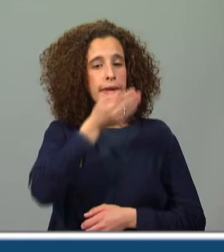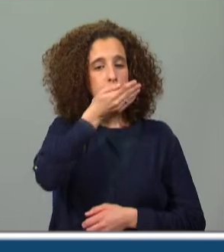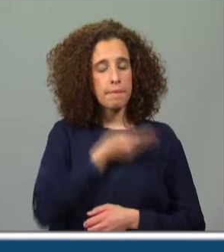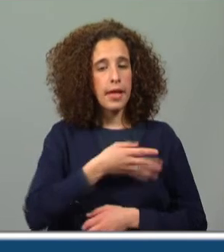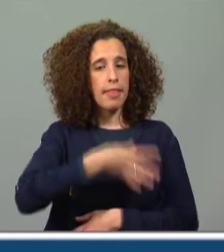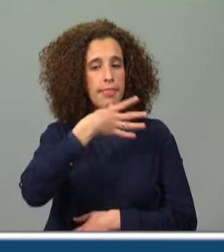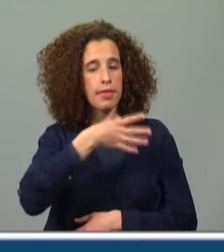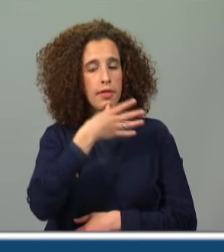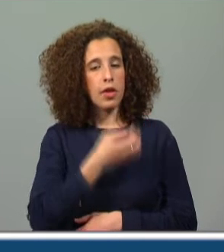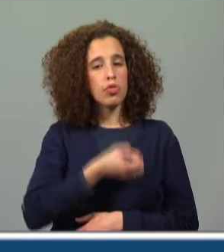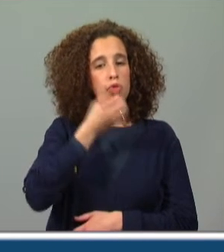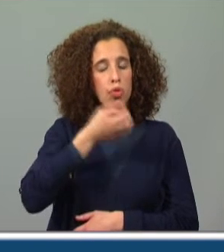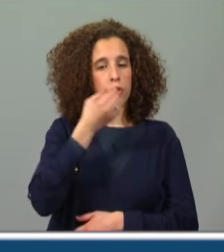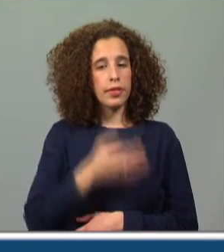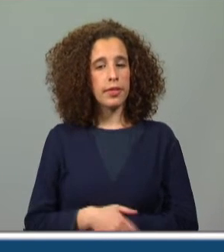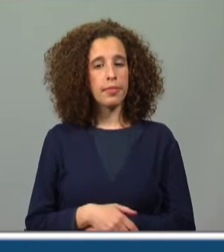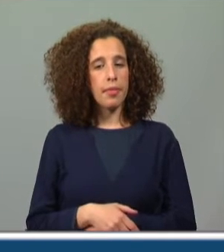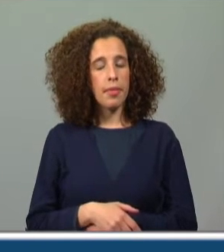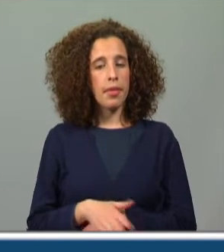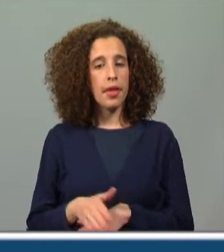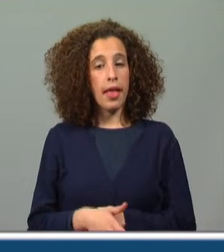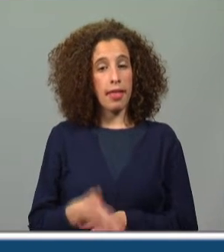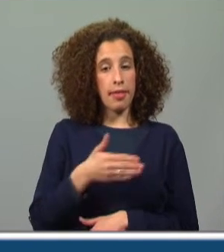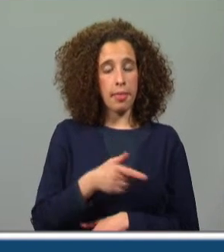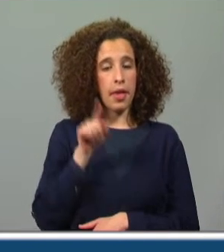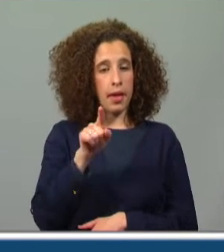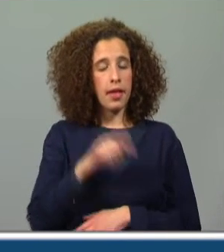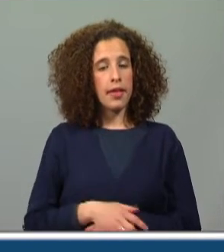experiência que a narradora nos conta antecipando que para ela a felicidade 敘述者告訴我們的經歷期待她的幸福